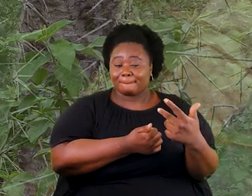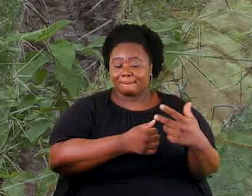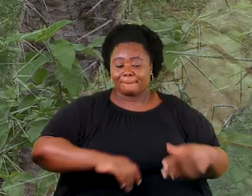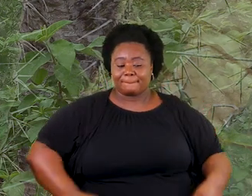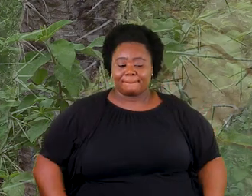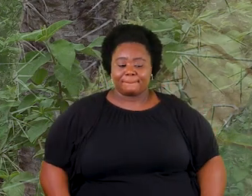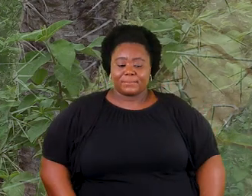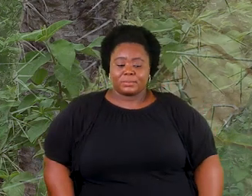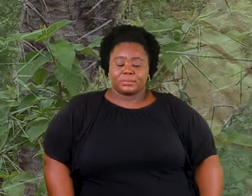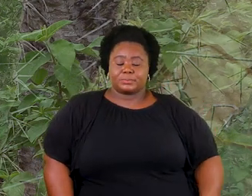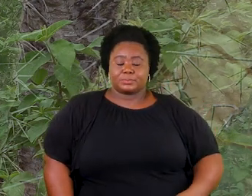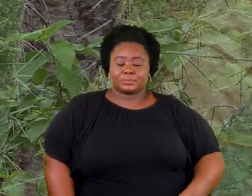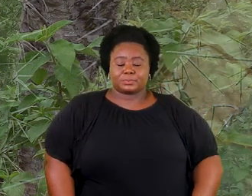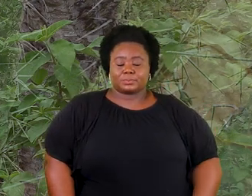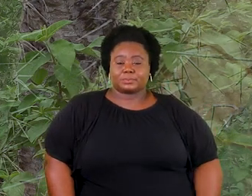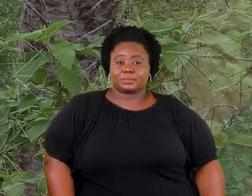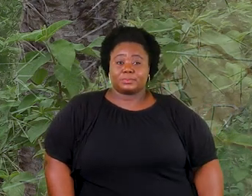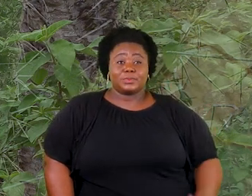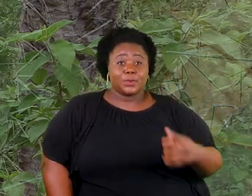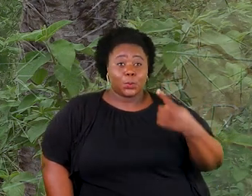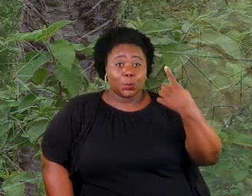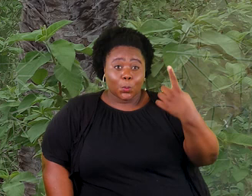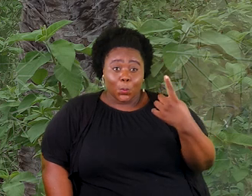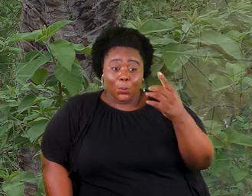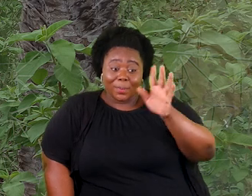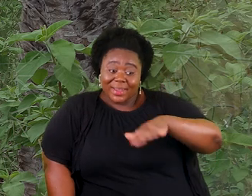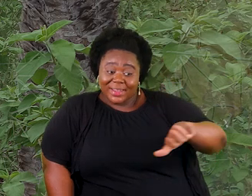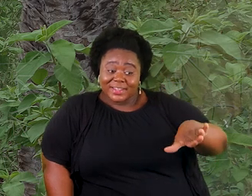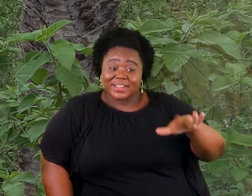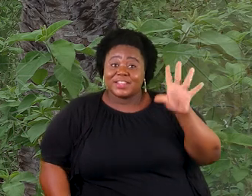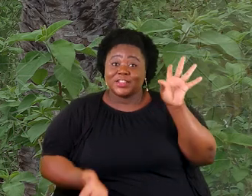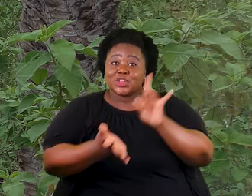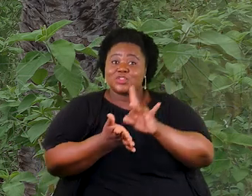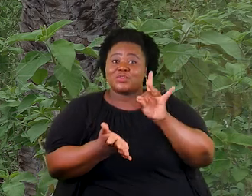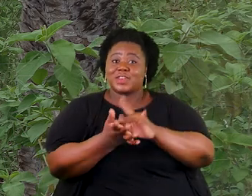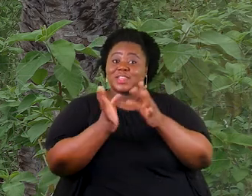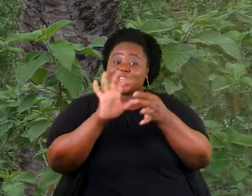uma criança verdadeiramente livre e curiosa.